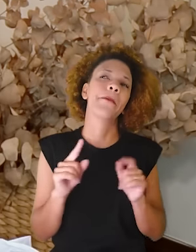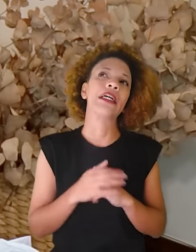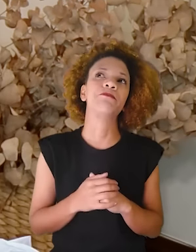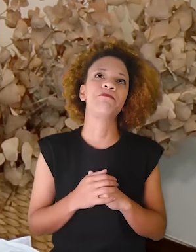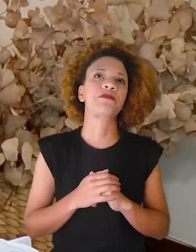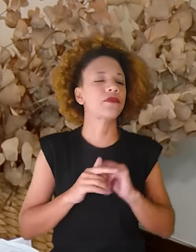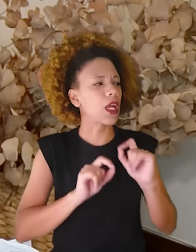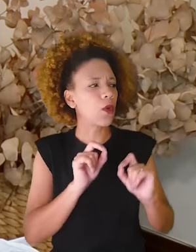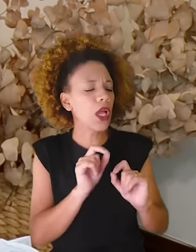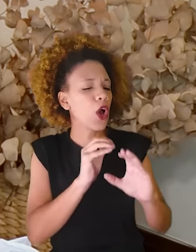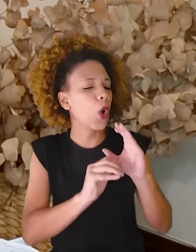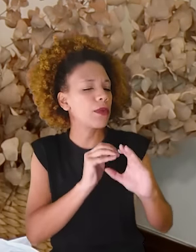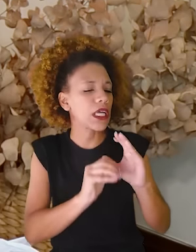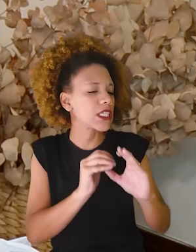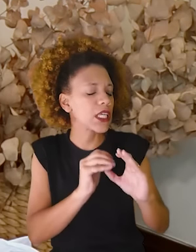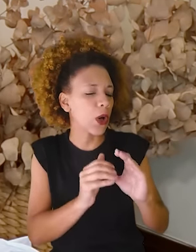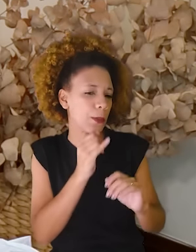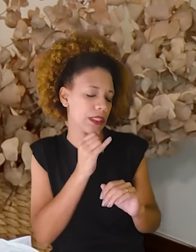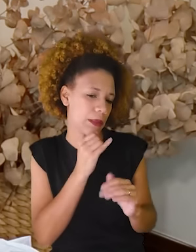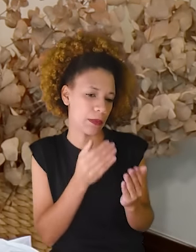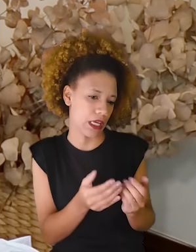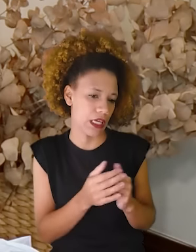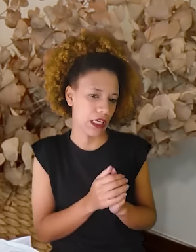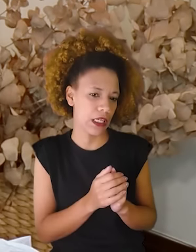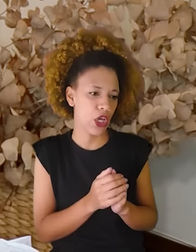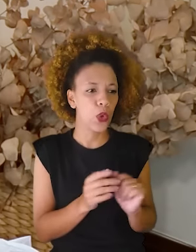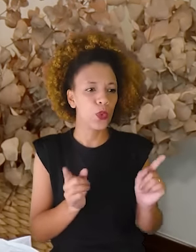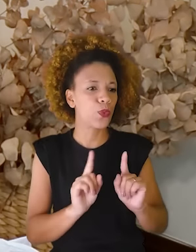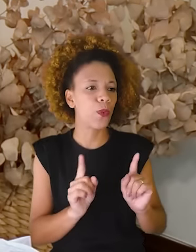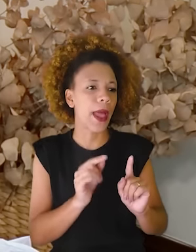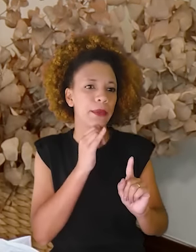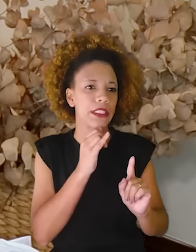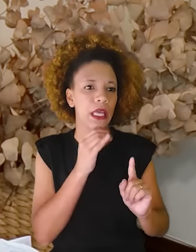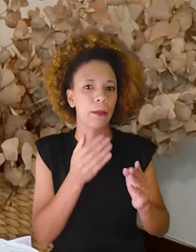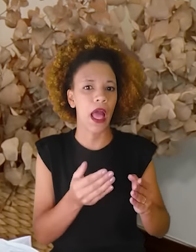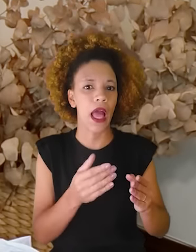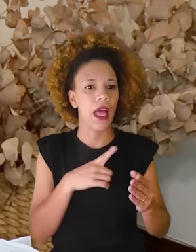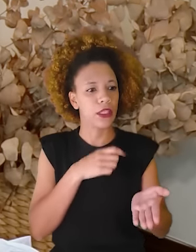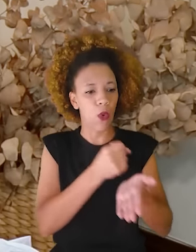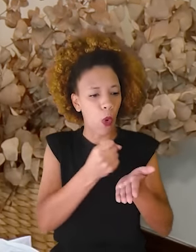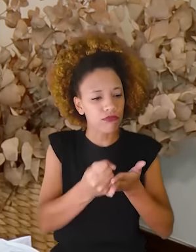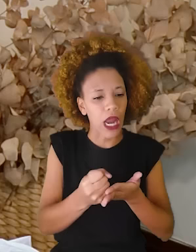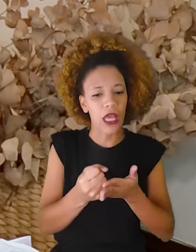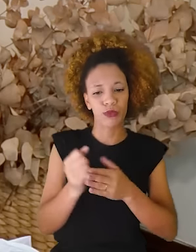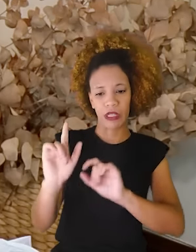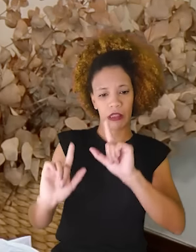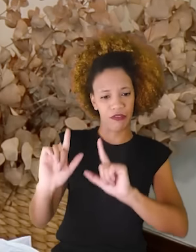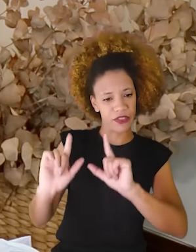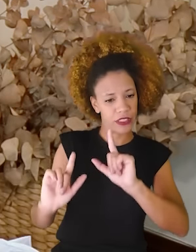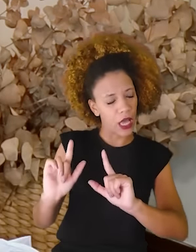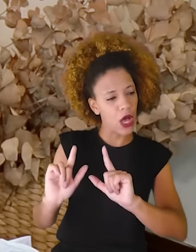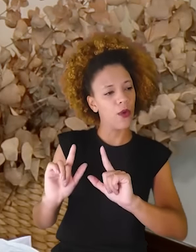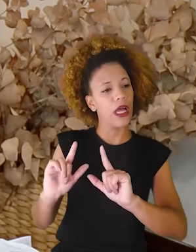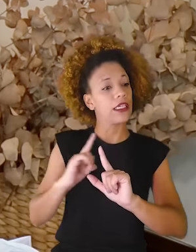que é a nova comunicação ou seja não é uma parada você tem um contrato na televisão que isso te gera